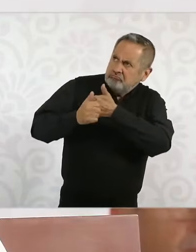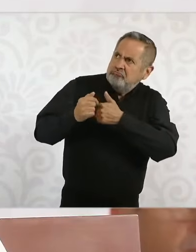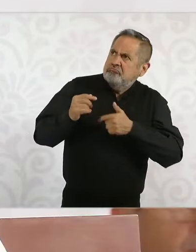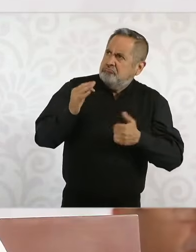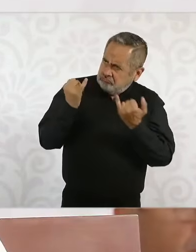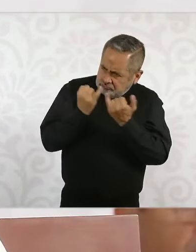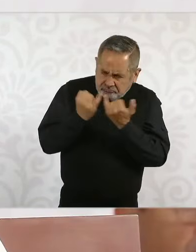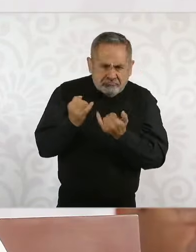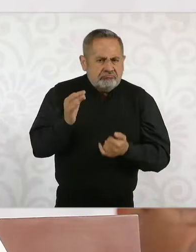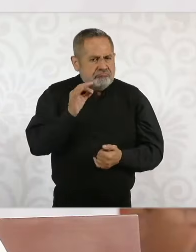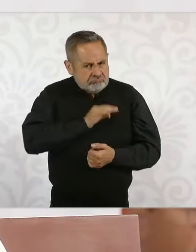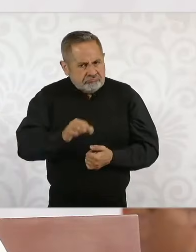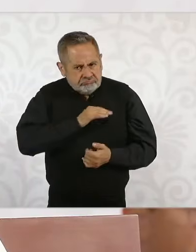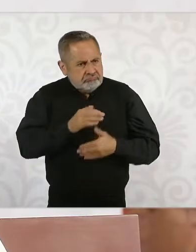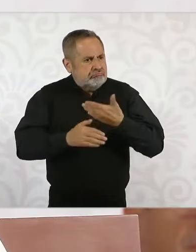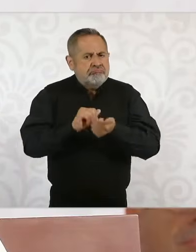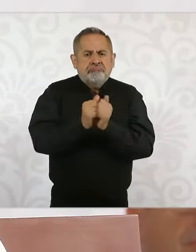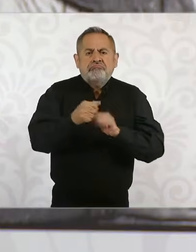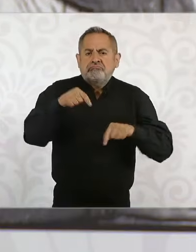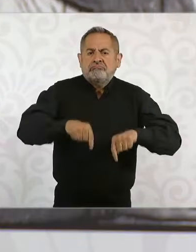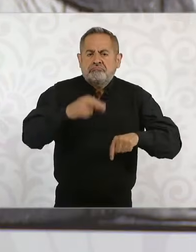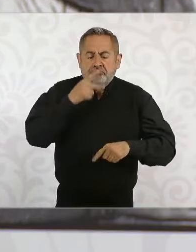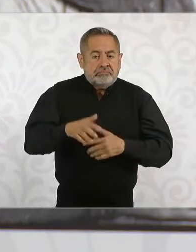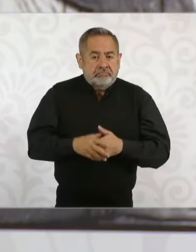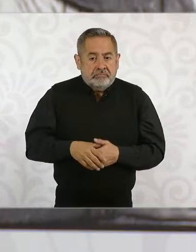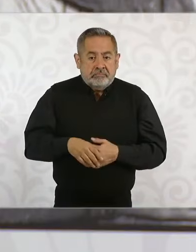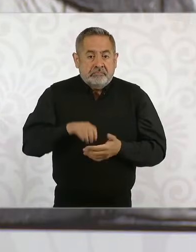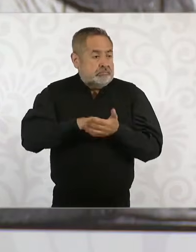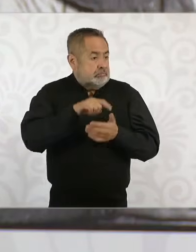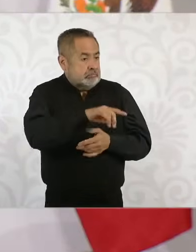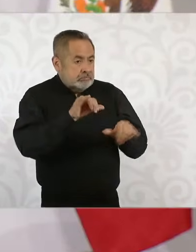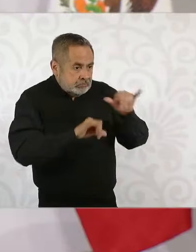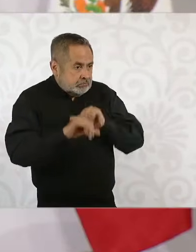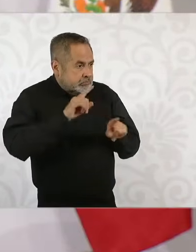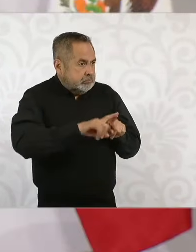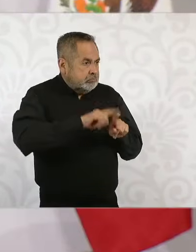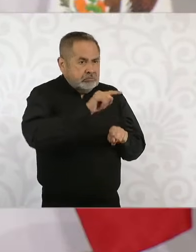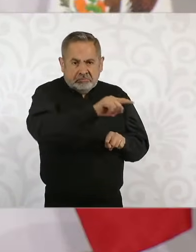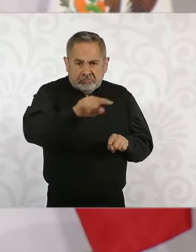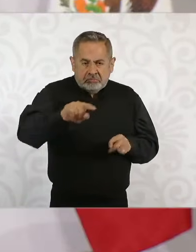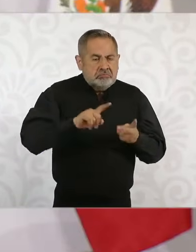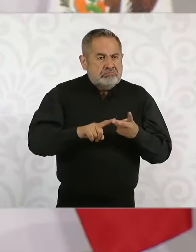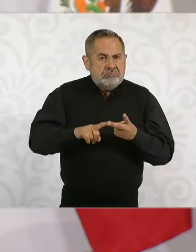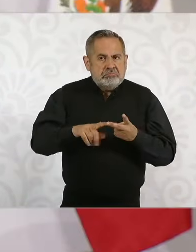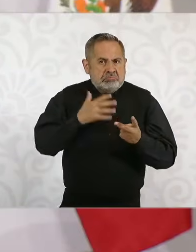para ese desarrollo. Tenemos por una parte los laboratorios, tenemos el interés, tenemos las